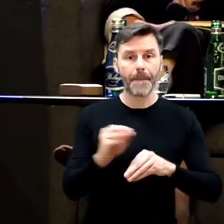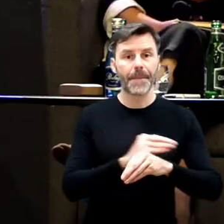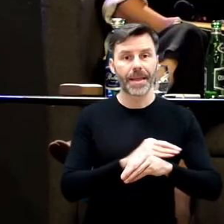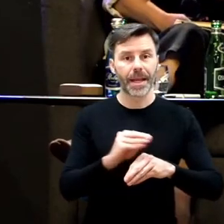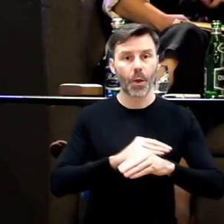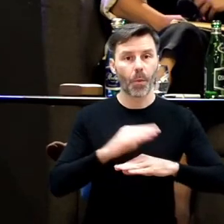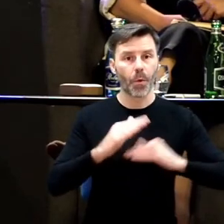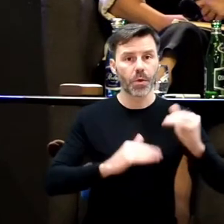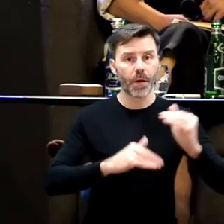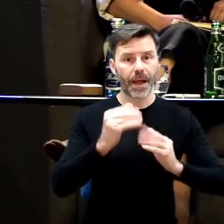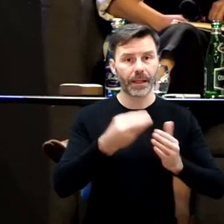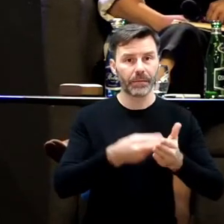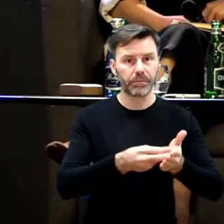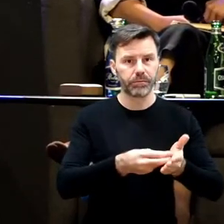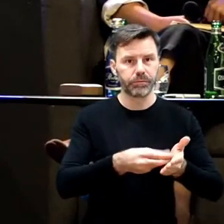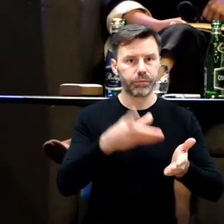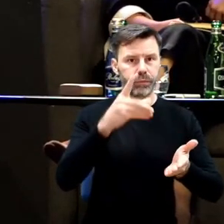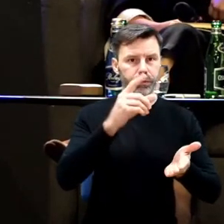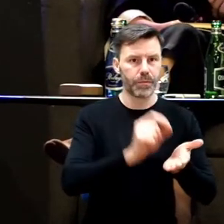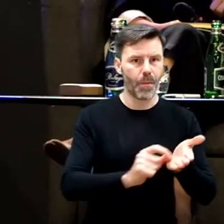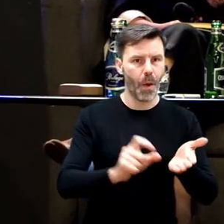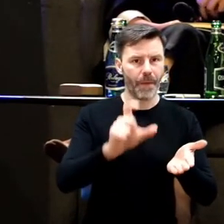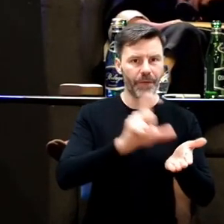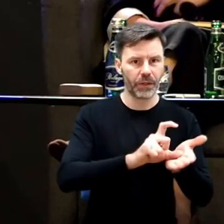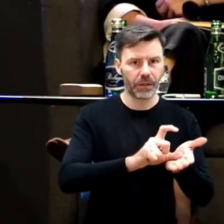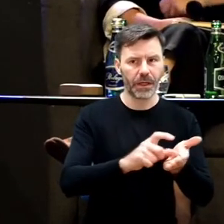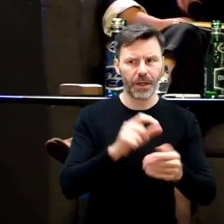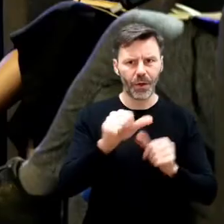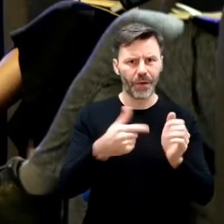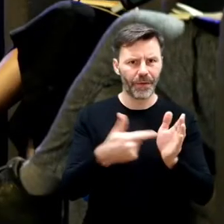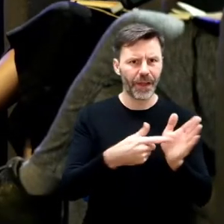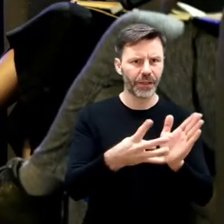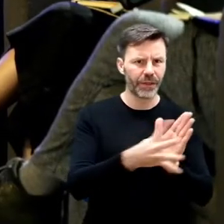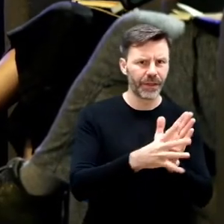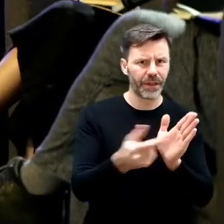i usług na rynku budowlanym w latach 2019, 2020, 2021 spowodował,